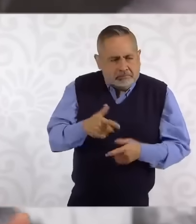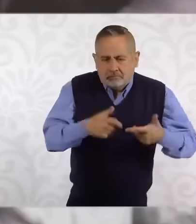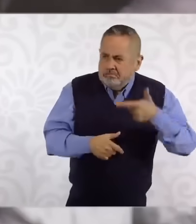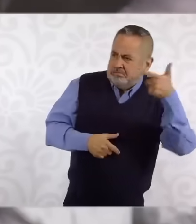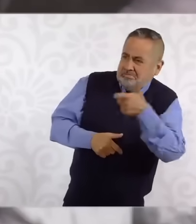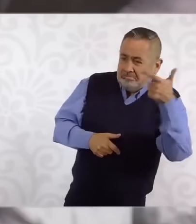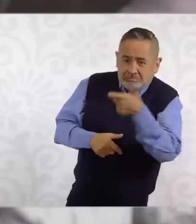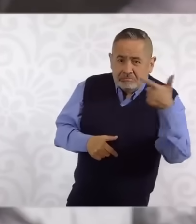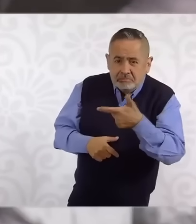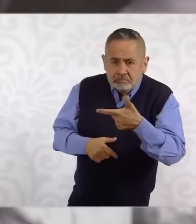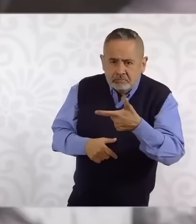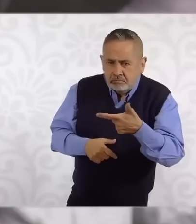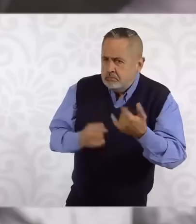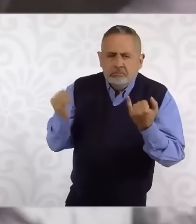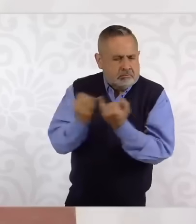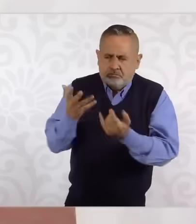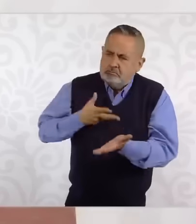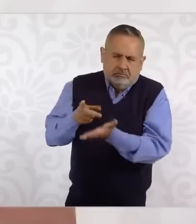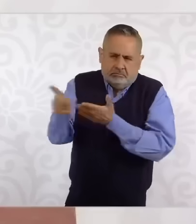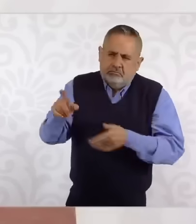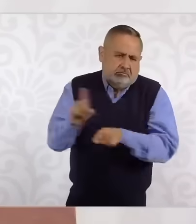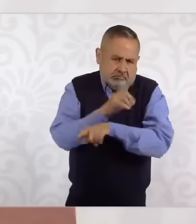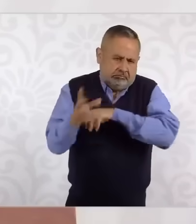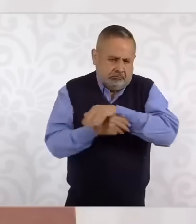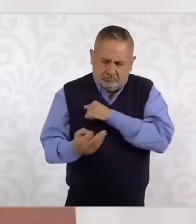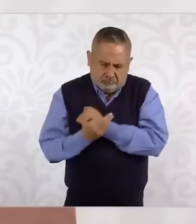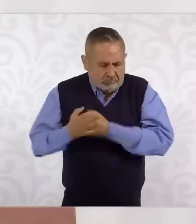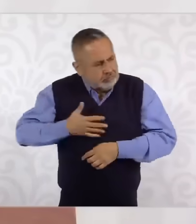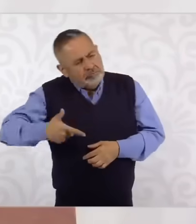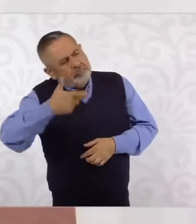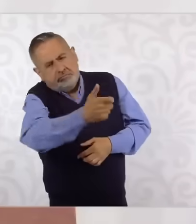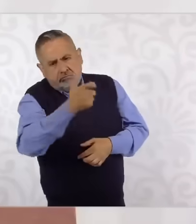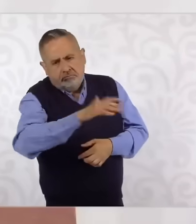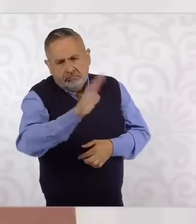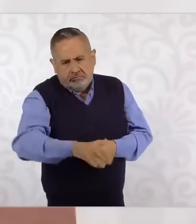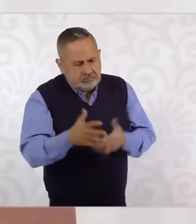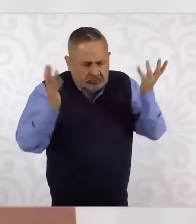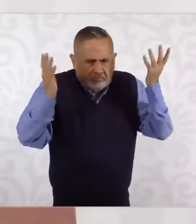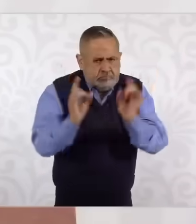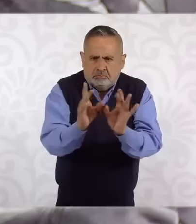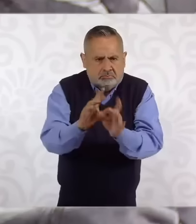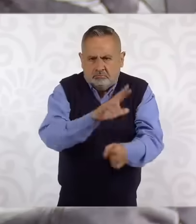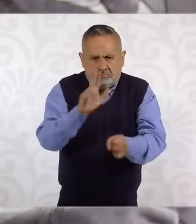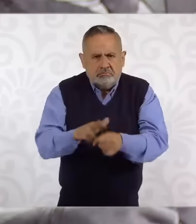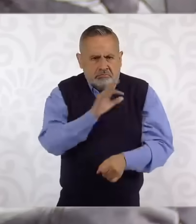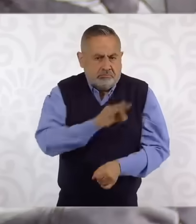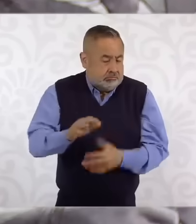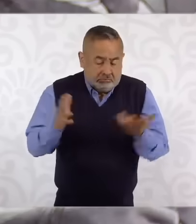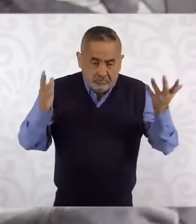derecho de utilizar las armas para defenderse. Ahora, por la el el las características propias